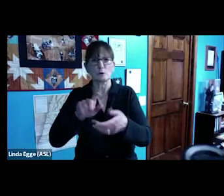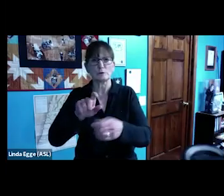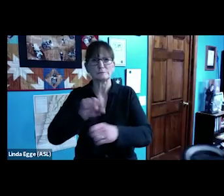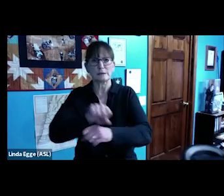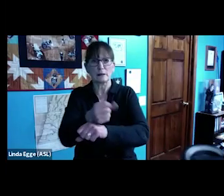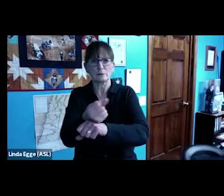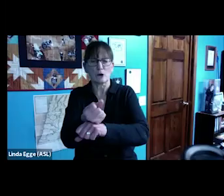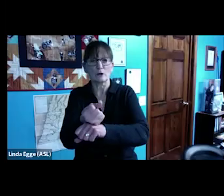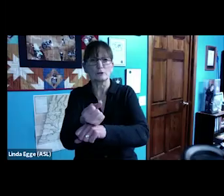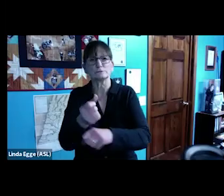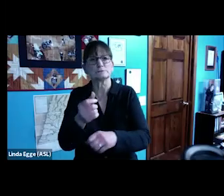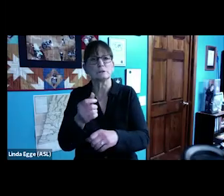Ahí vamos.